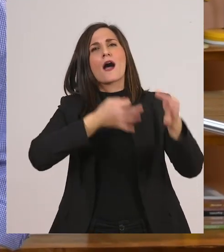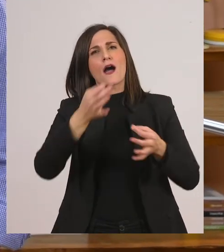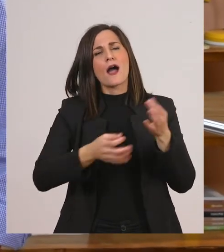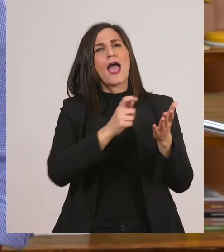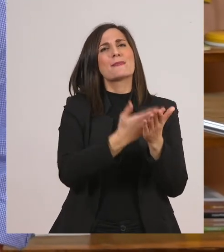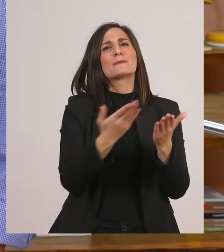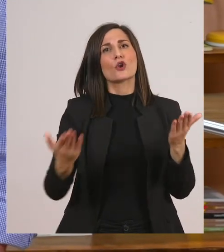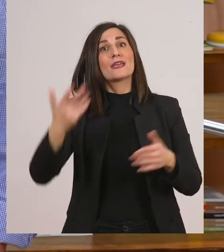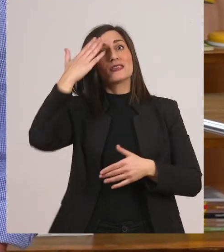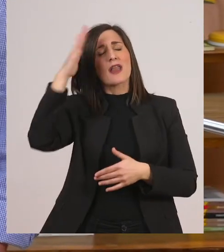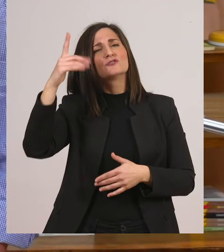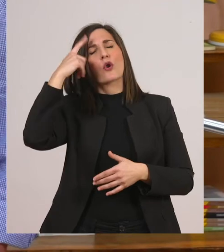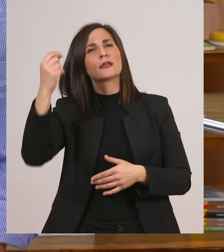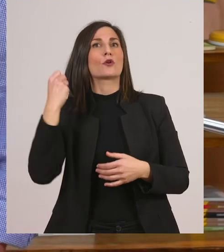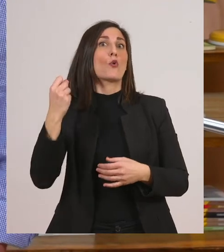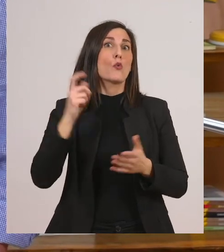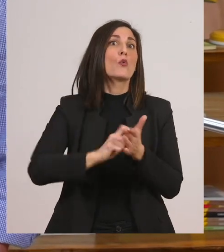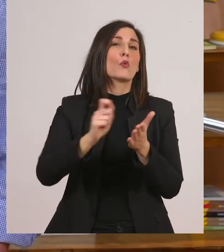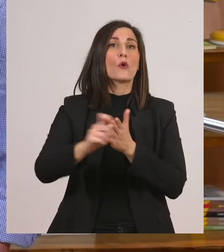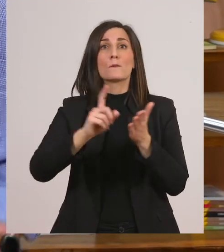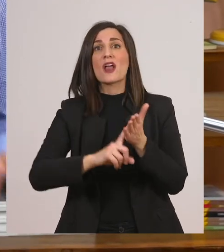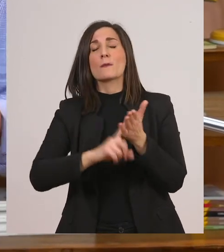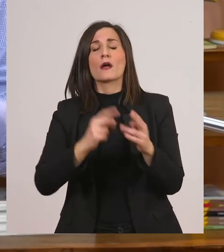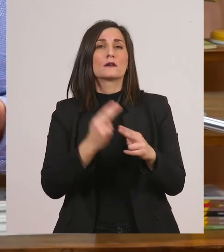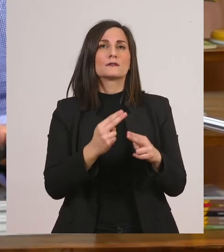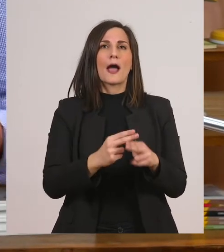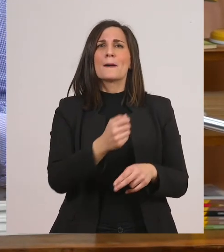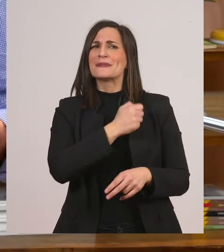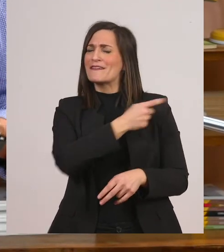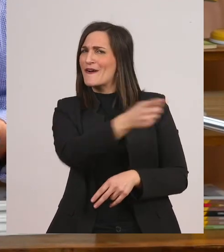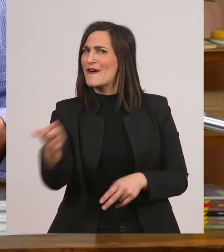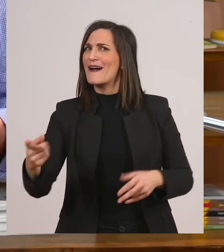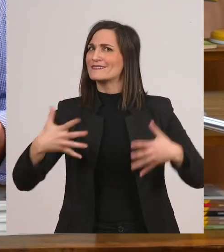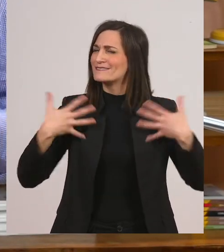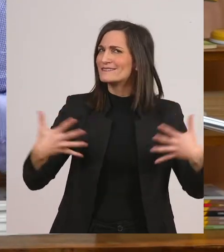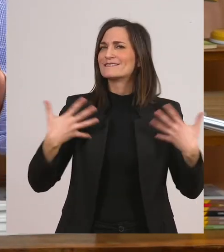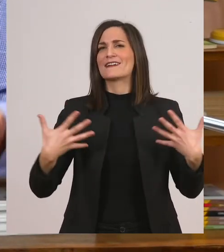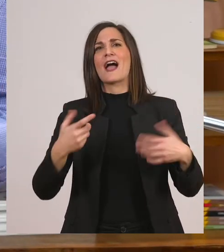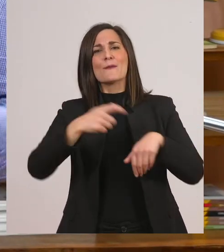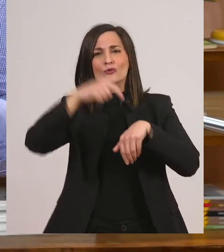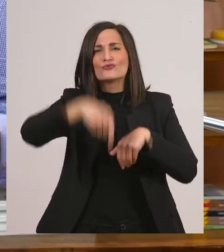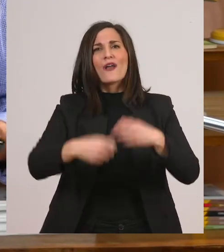Κι είναι πάρα πολύ σημαντικό, αλλά νομίζω θα είναι και ευχάριστο, να αρχίσουμε λίγο να εξασκούμαστε από τώρα.